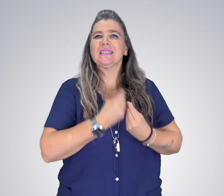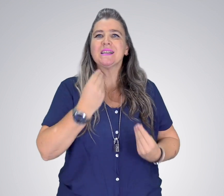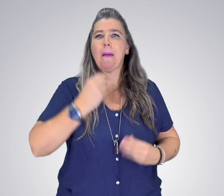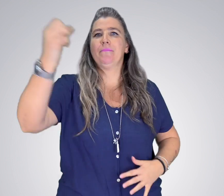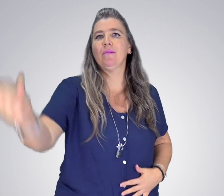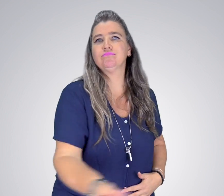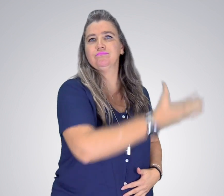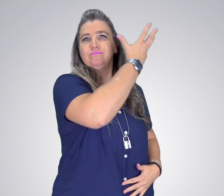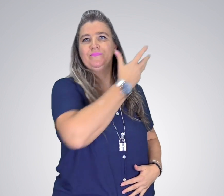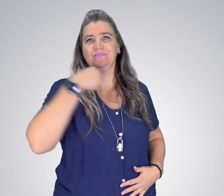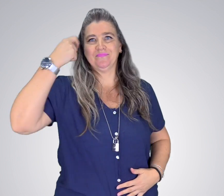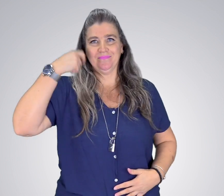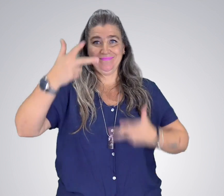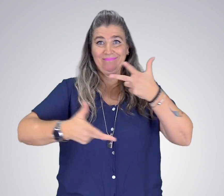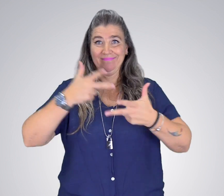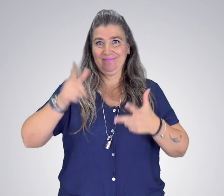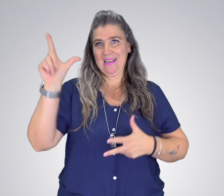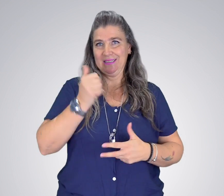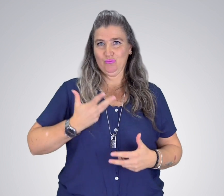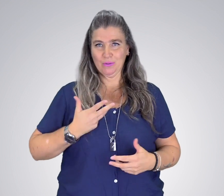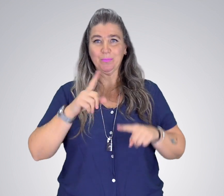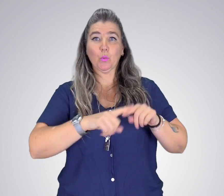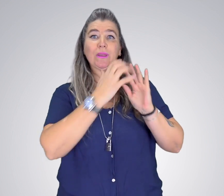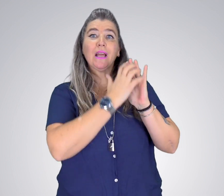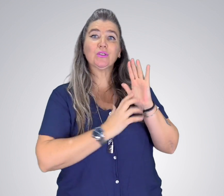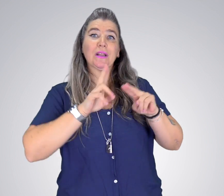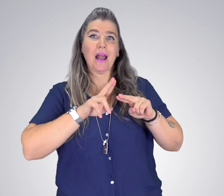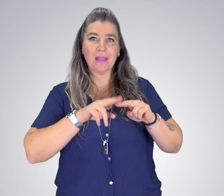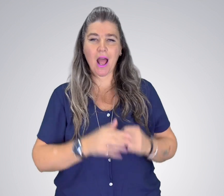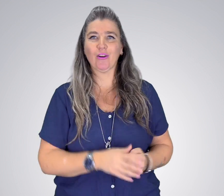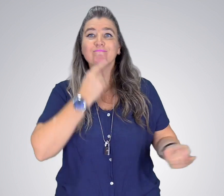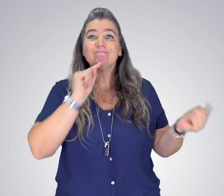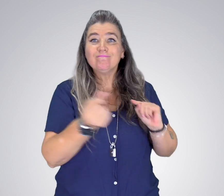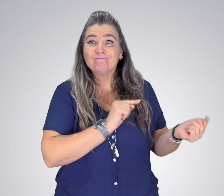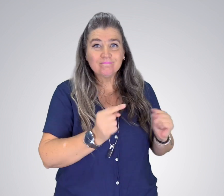anche grazie alla proiezione dei video LIS e dei testi degli articoli statutari.